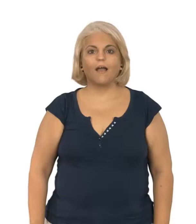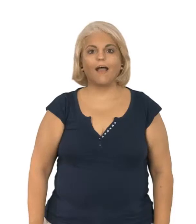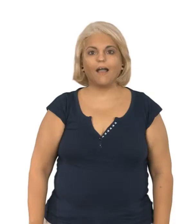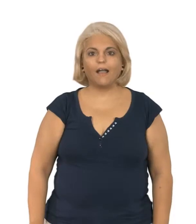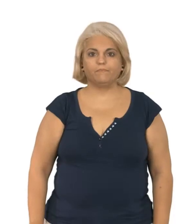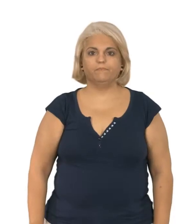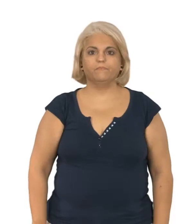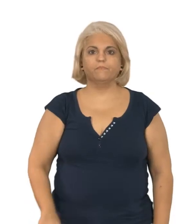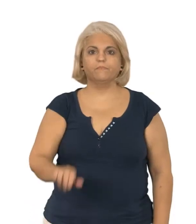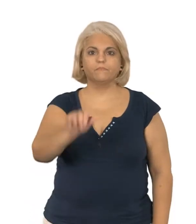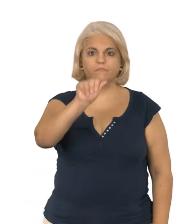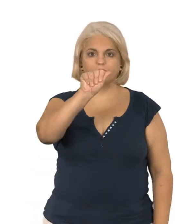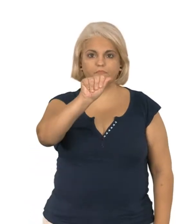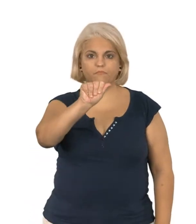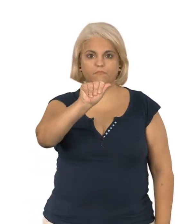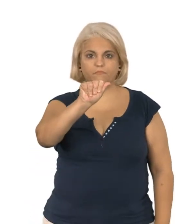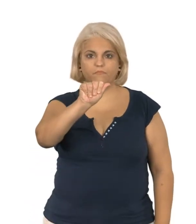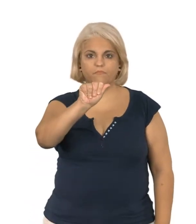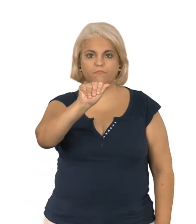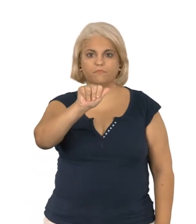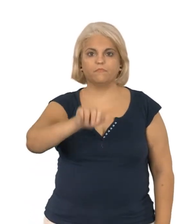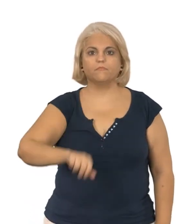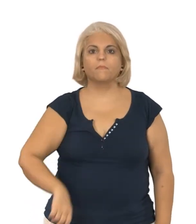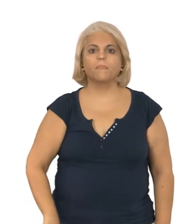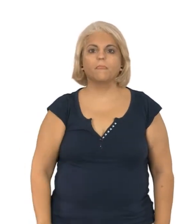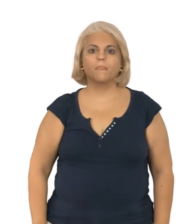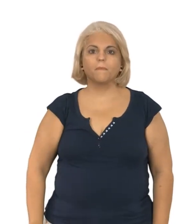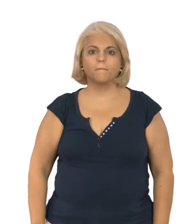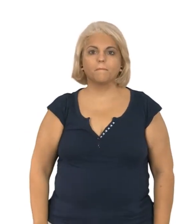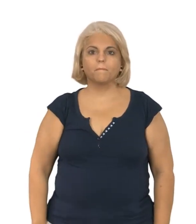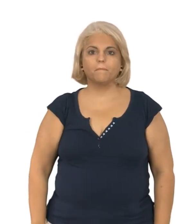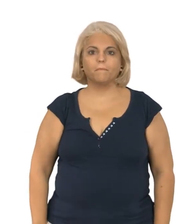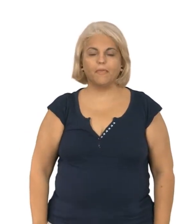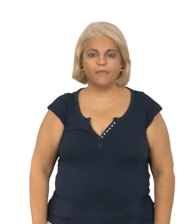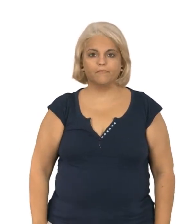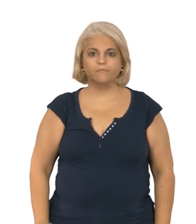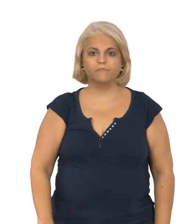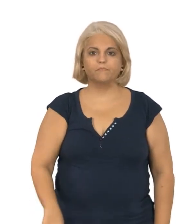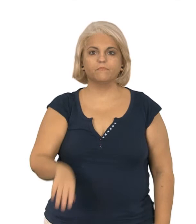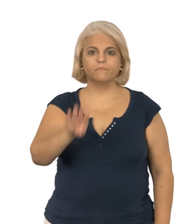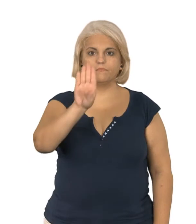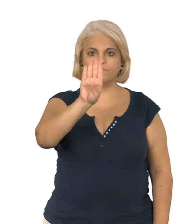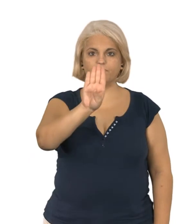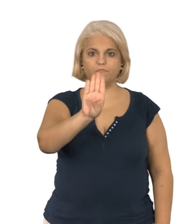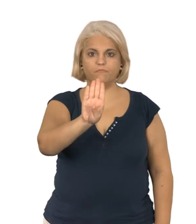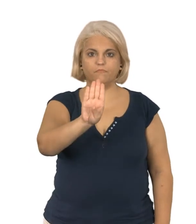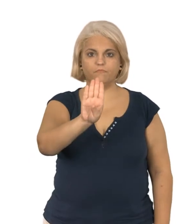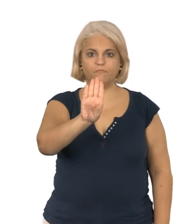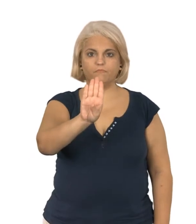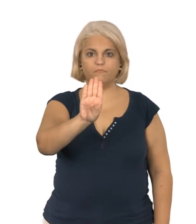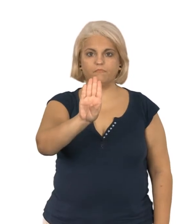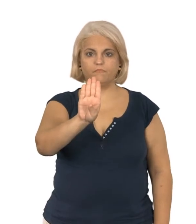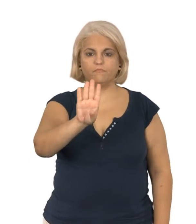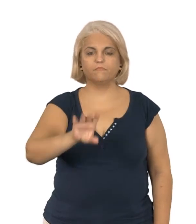A B